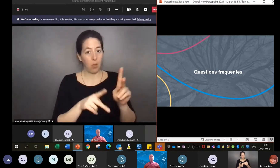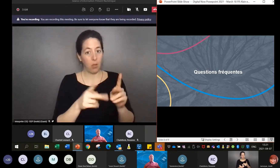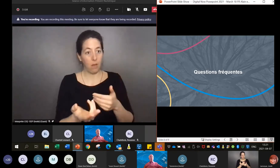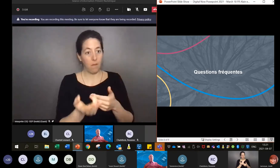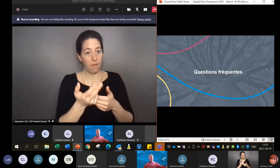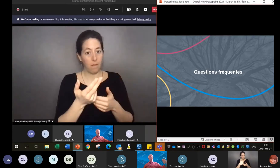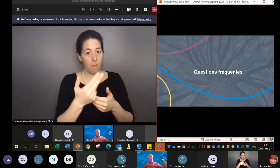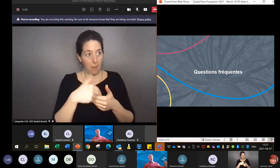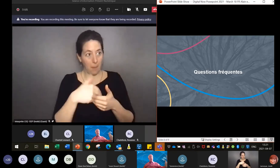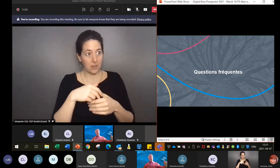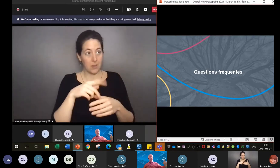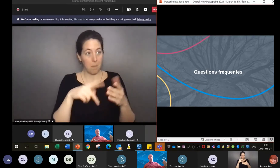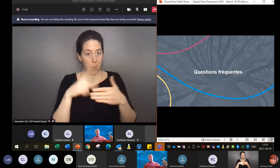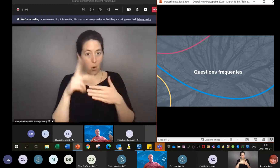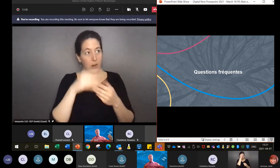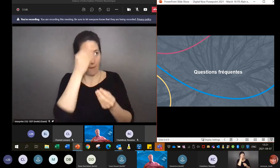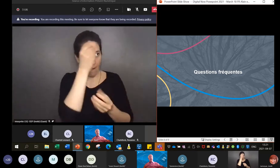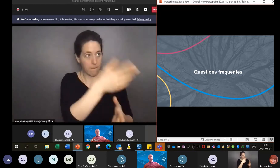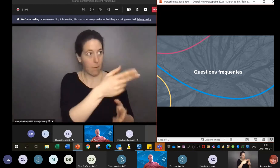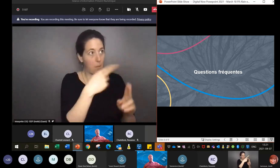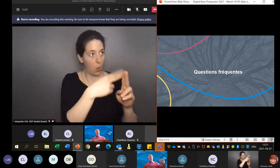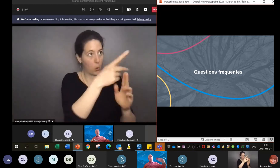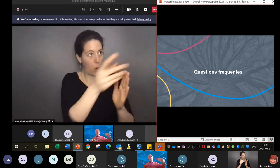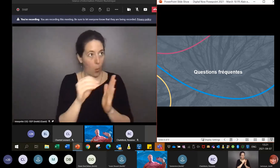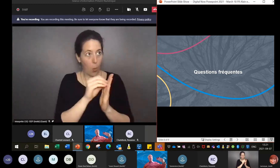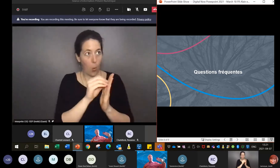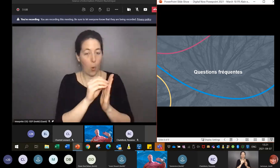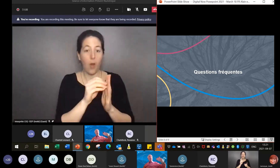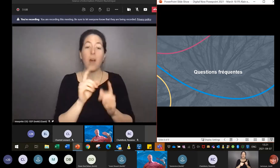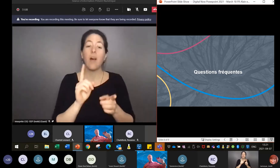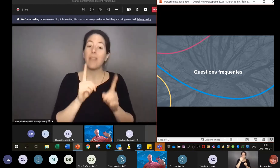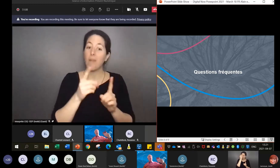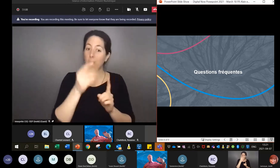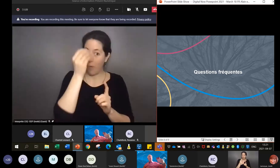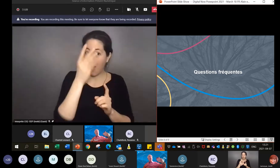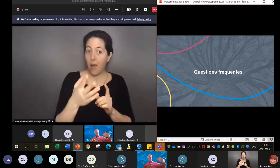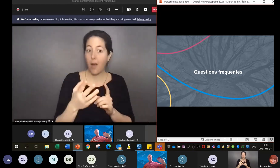Un même artiste et je vous le dis